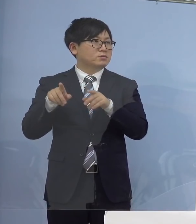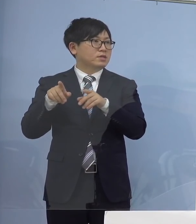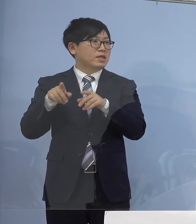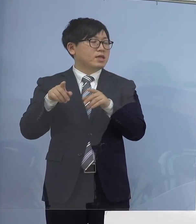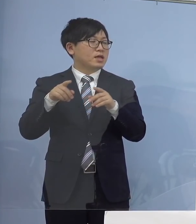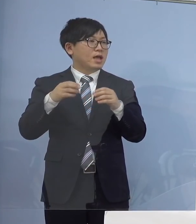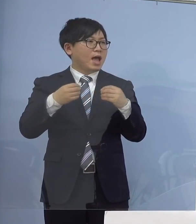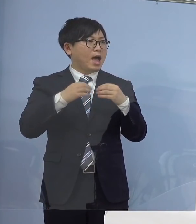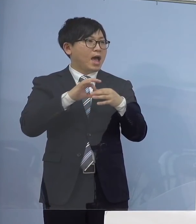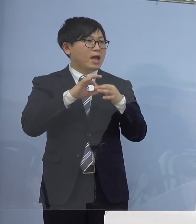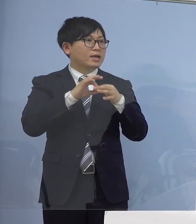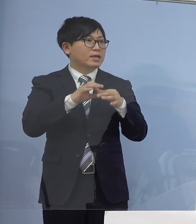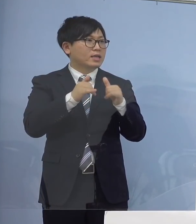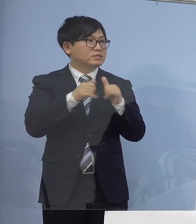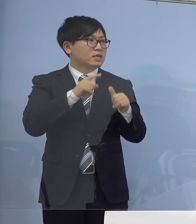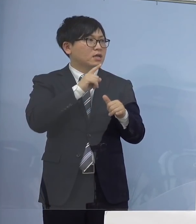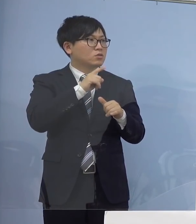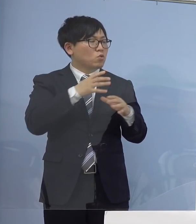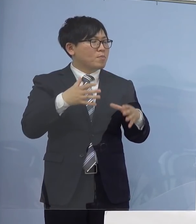全てを包括する言い方であるとすると